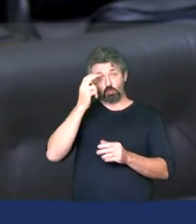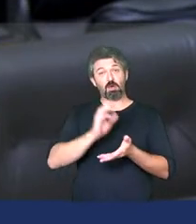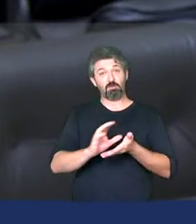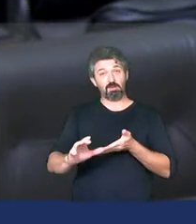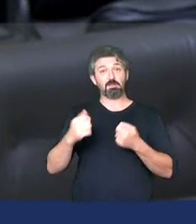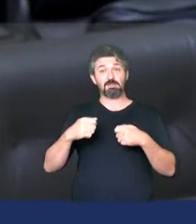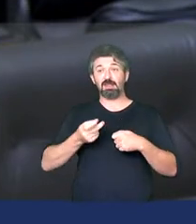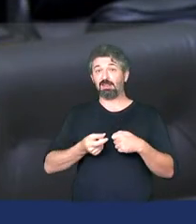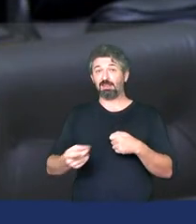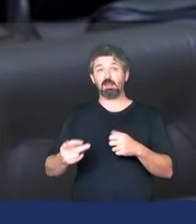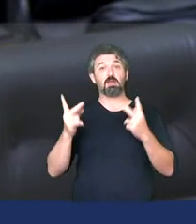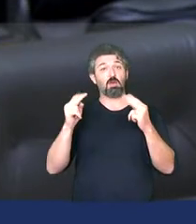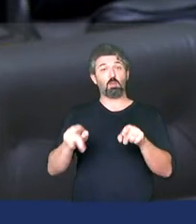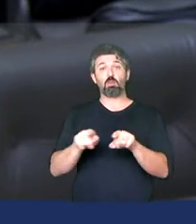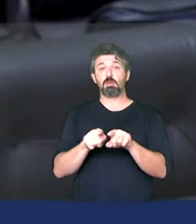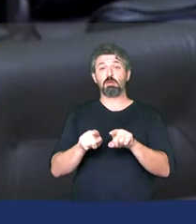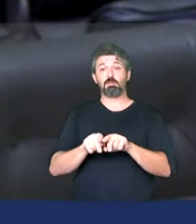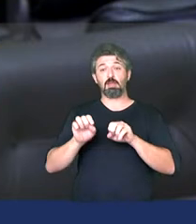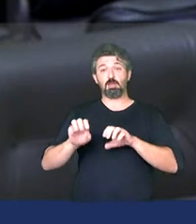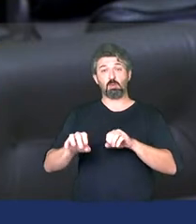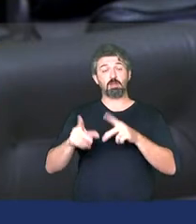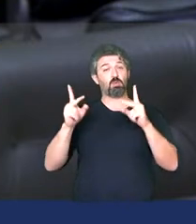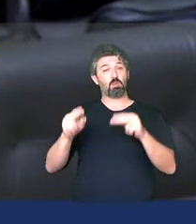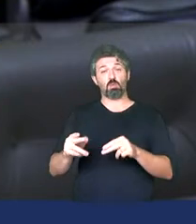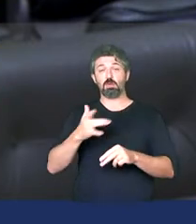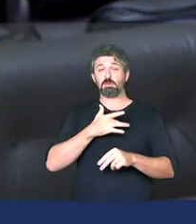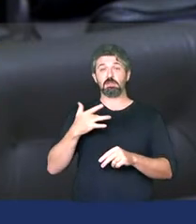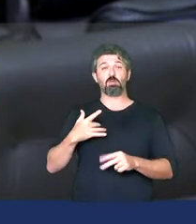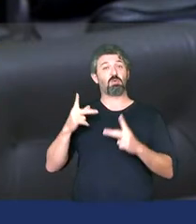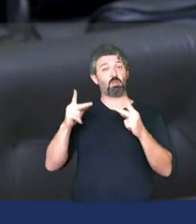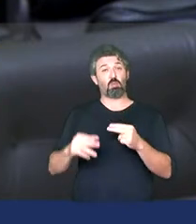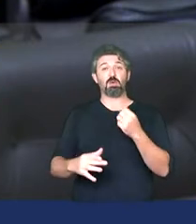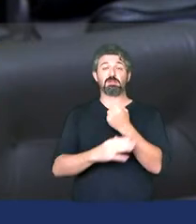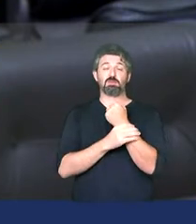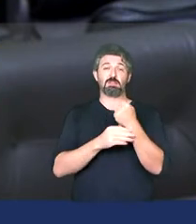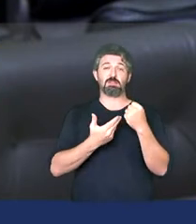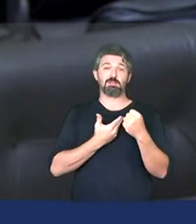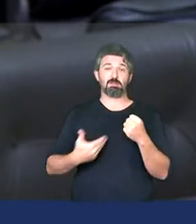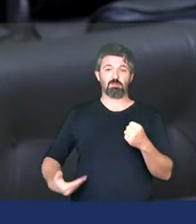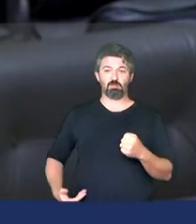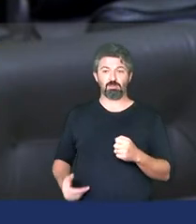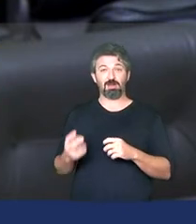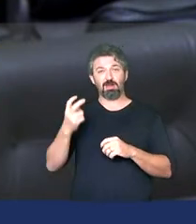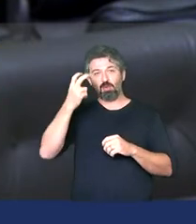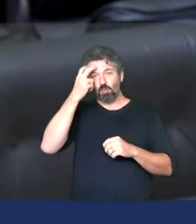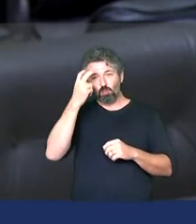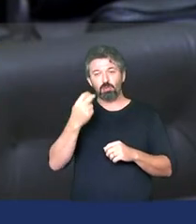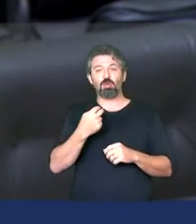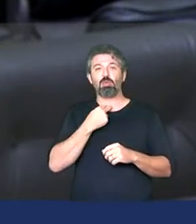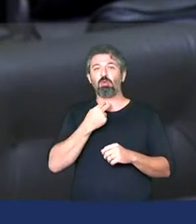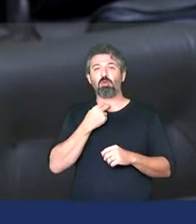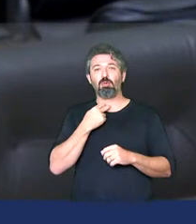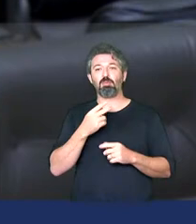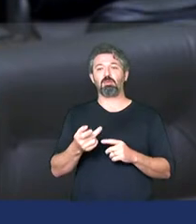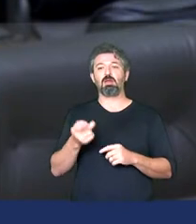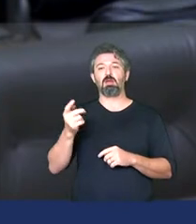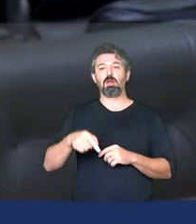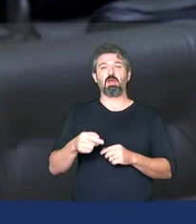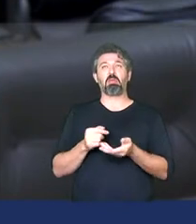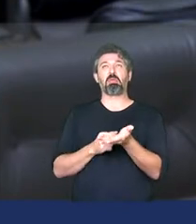DESIGUALDADES SOCIAIS, A CULTURA PRECISA DE FINANCIAMENTO PERMANENTE ASSIM COMO A EDUCAÇÃO, COMO A SAÚDE, COMO A SEGURANÇA PÚBLICA. A CULTURA NÃO PODE